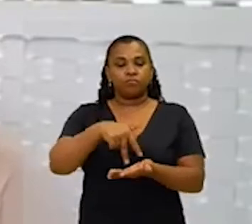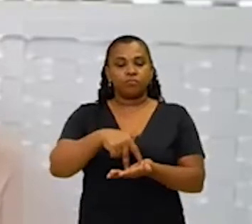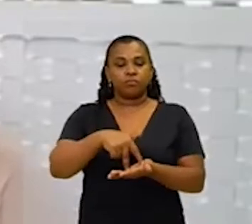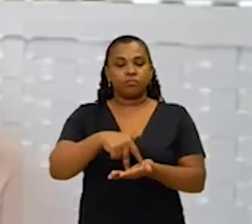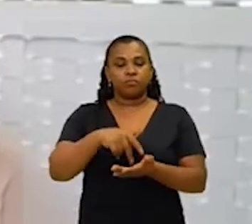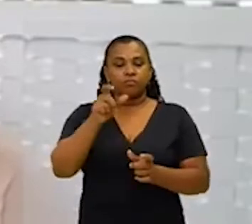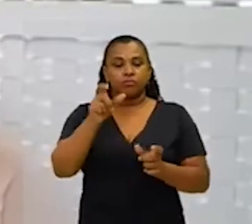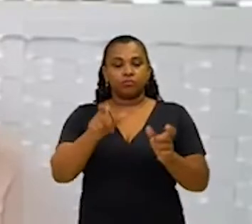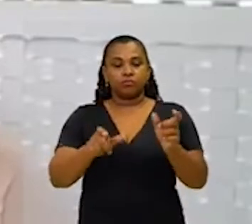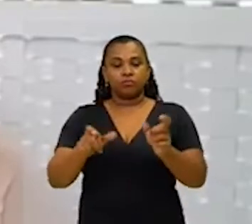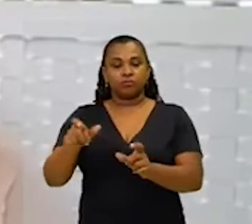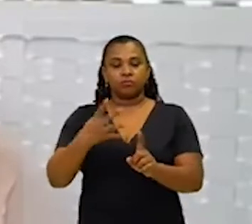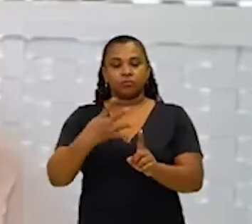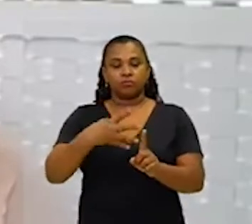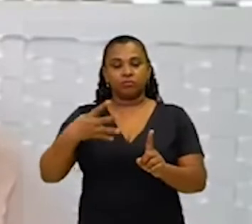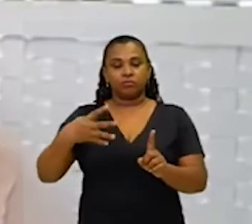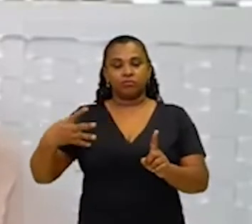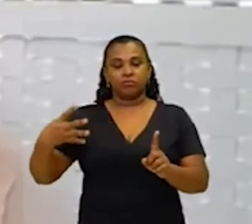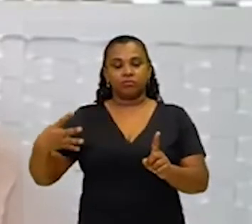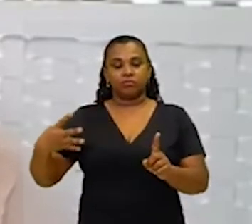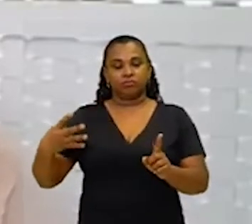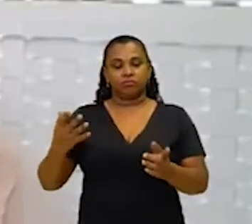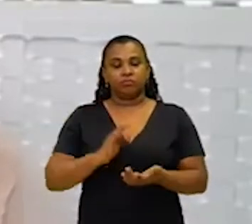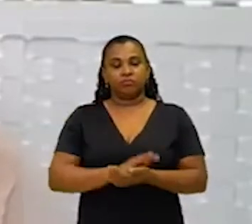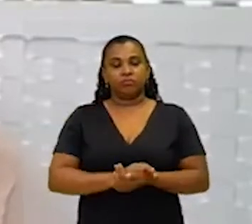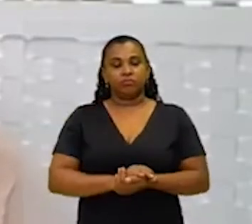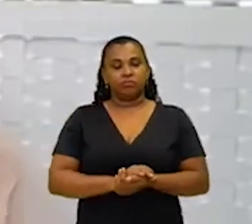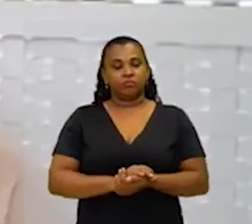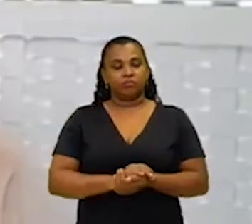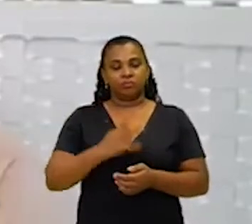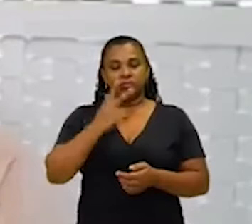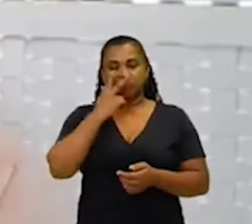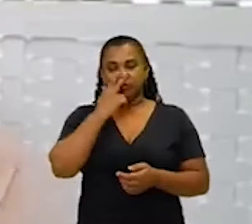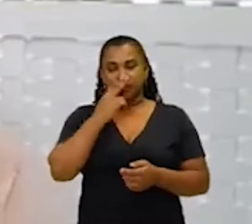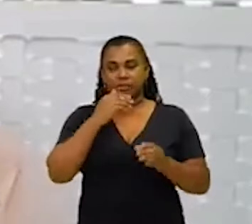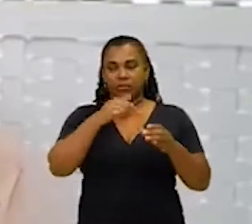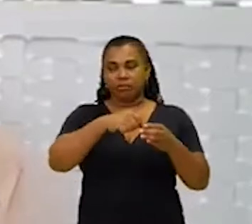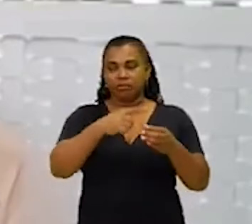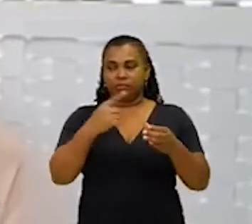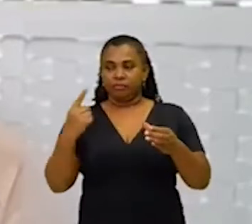lésbicas gays bissexuais travestis e não tem que fazer uma marginalidade de respeitando aquilo que